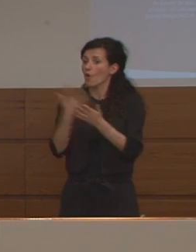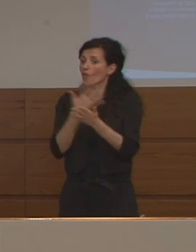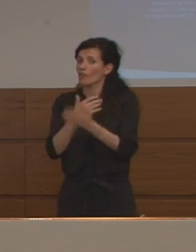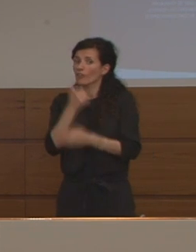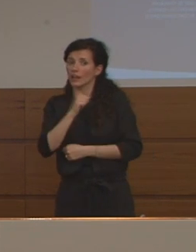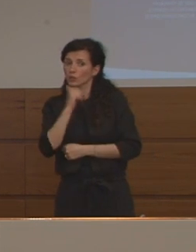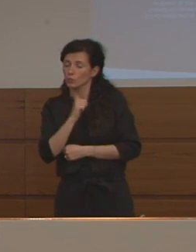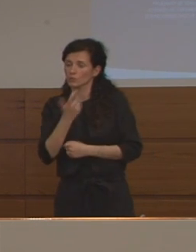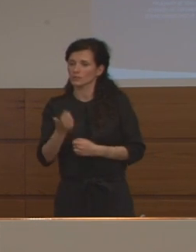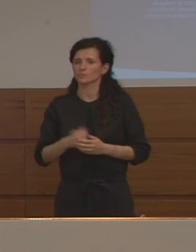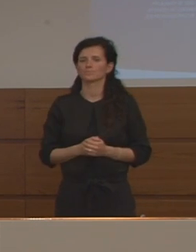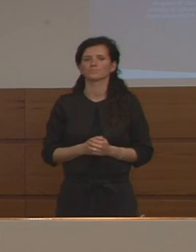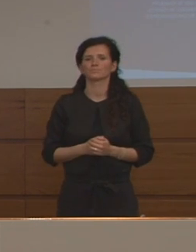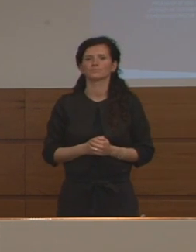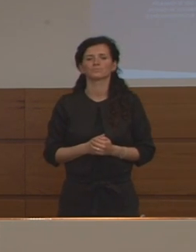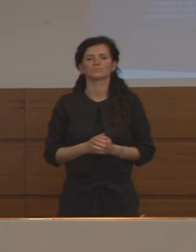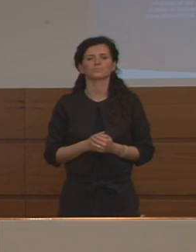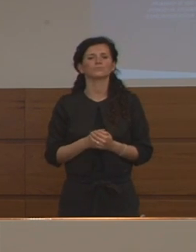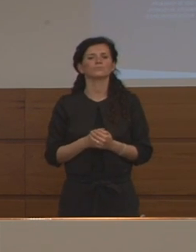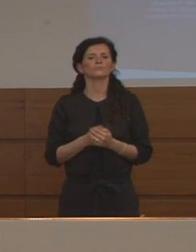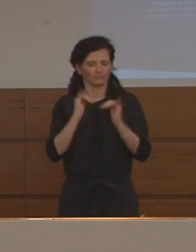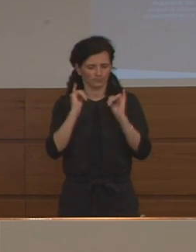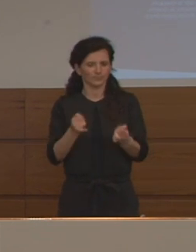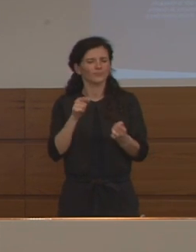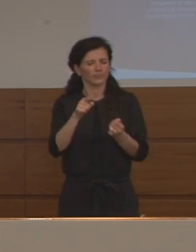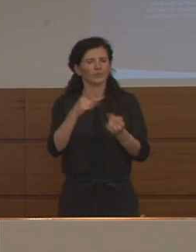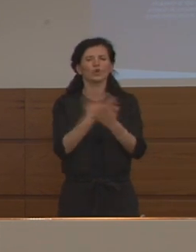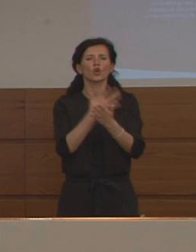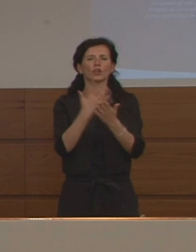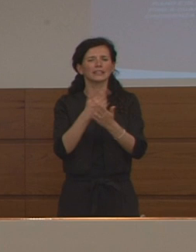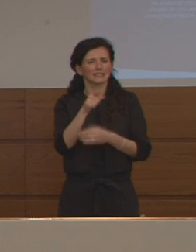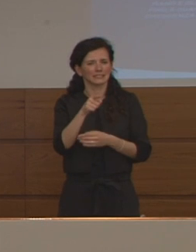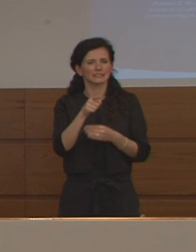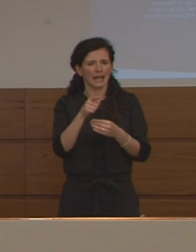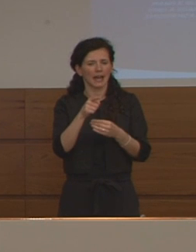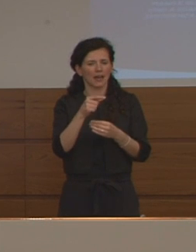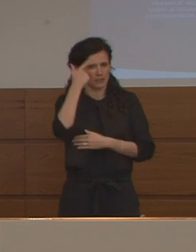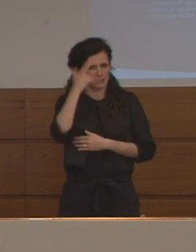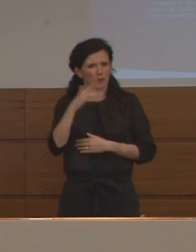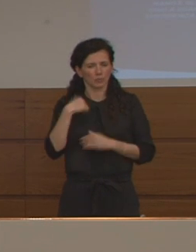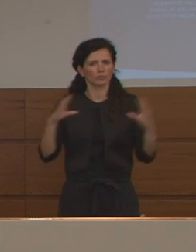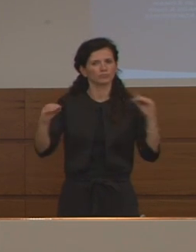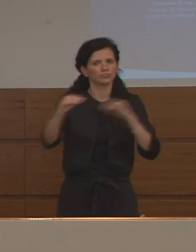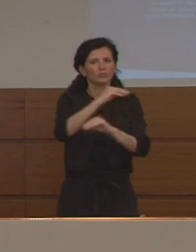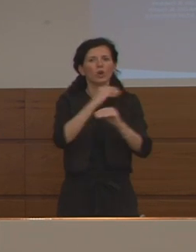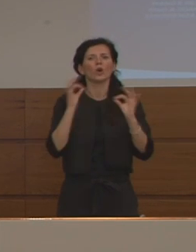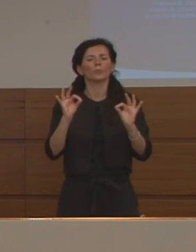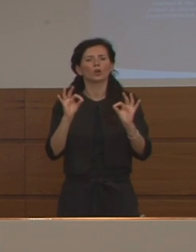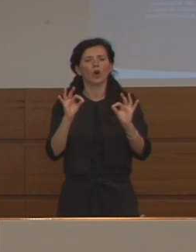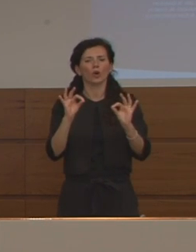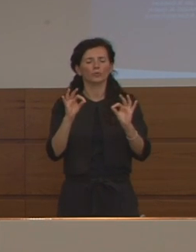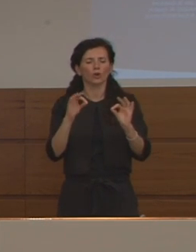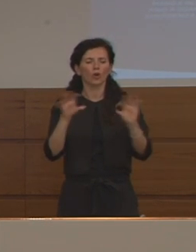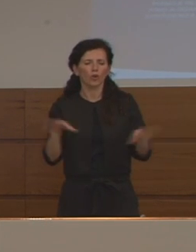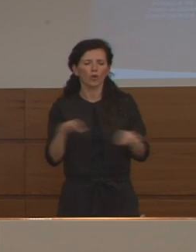Certamente questa è una notizia che è stata generata dal fatto che si sono incominciati a fare riscontri autoptici in questi pazienti.